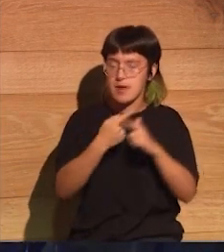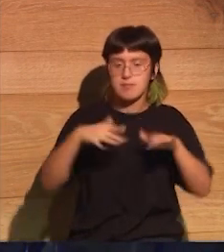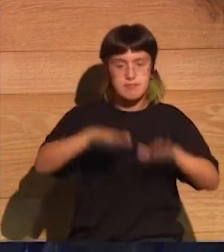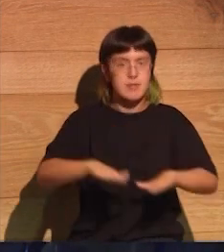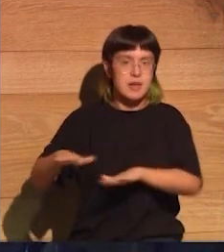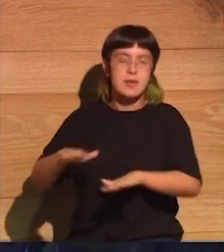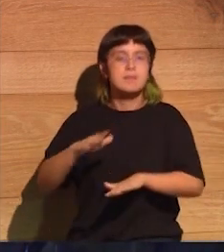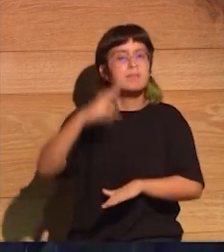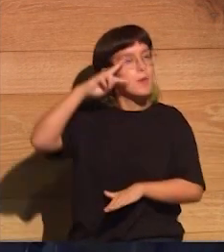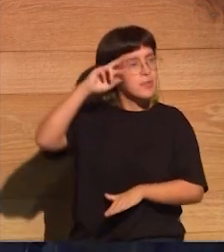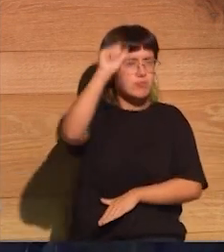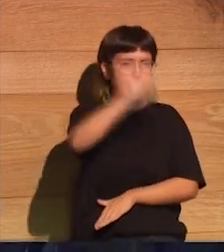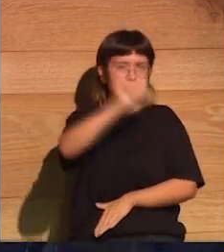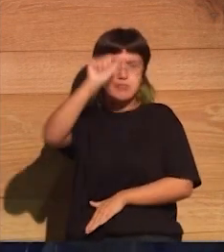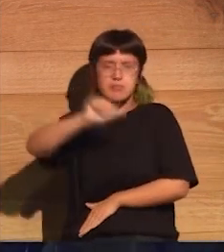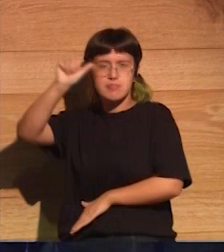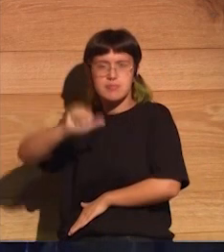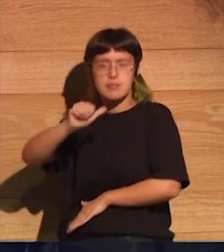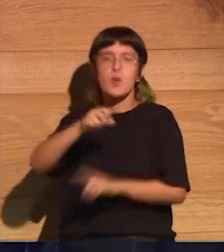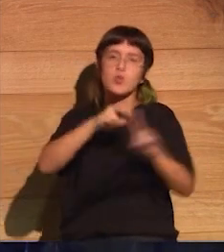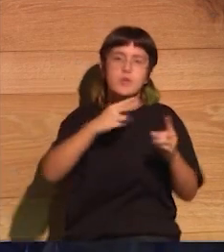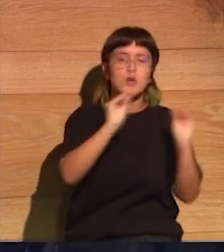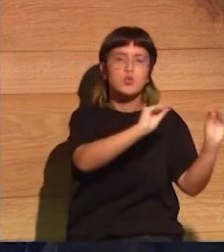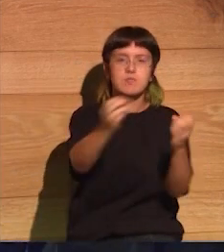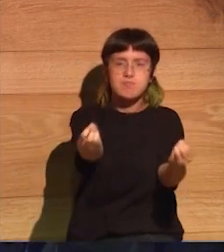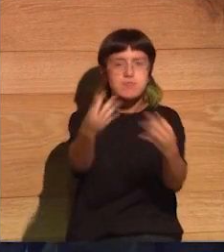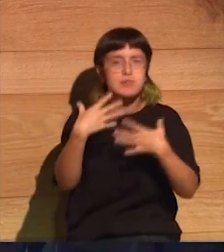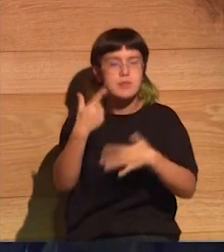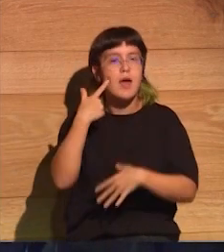Vamos a poder debatir, va a ser un evento con dos novedades, una